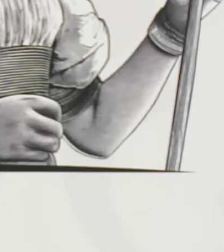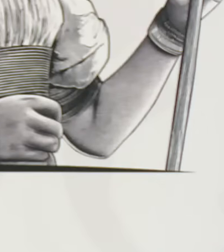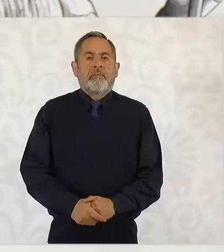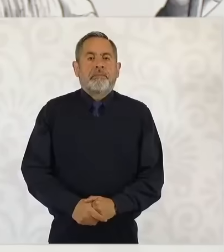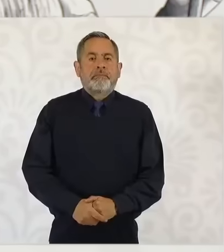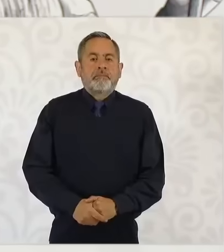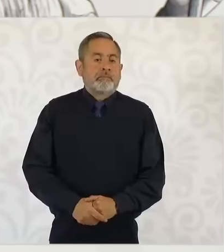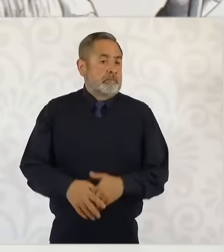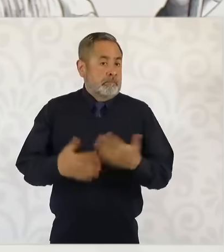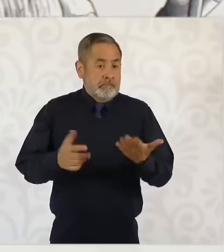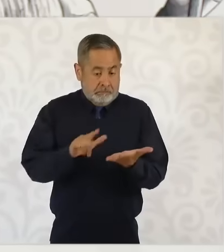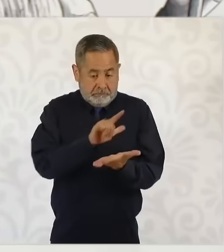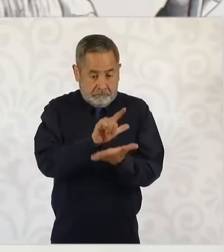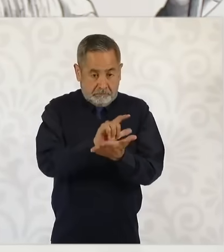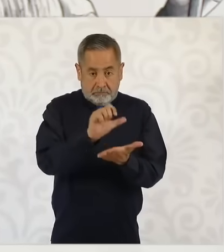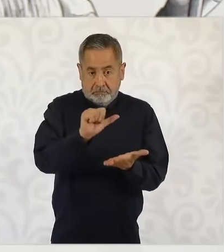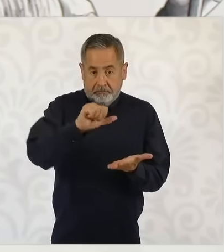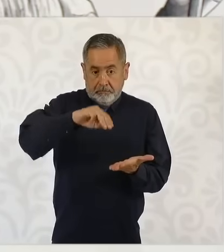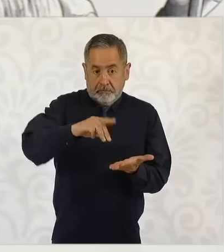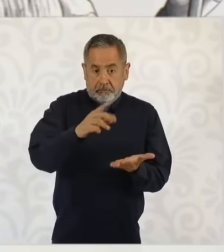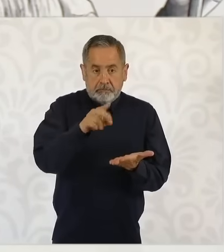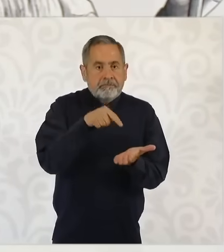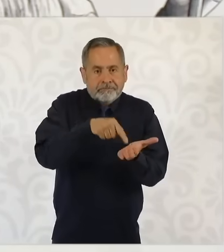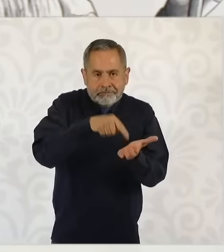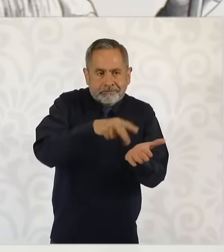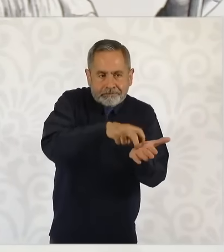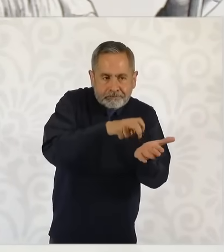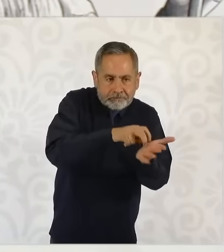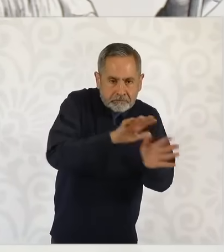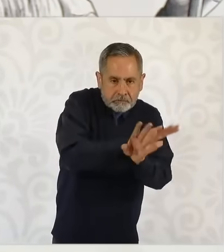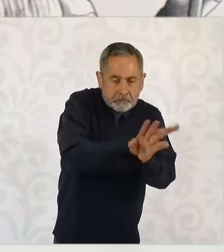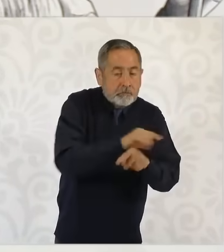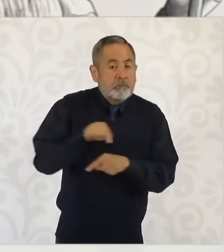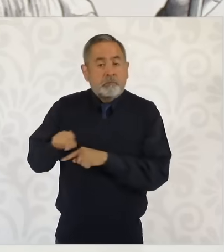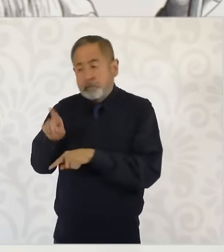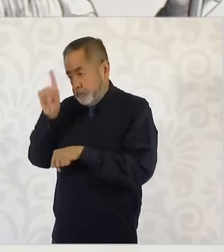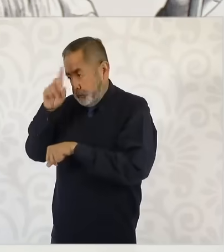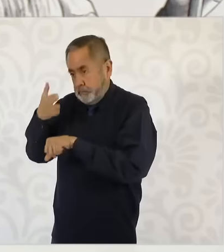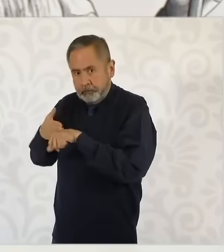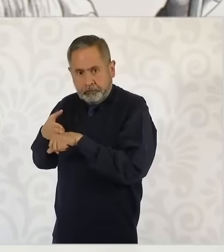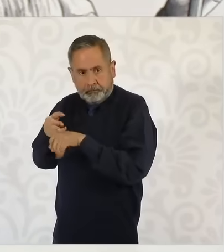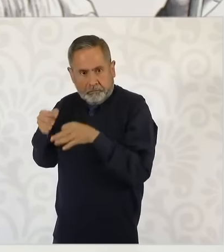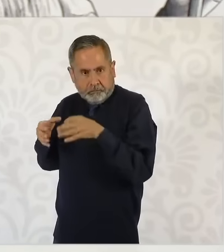la ley de amparo entonces lo está trabajando la consejera jurídica en un grupo muy amplio